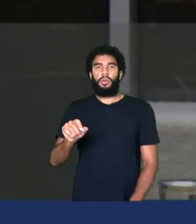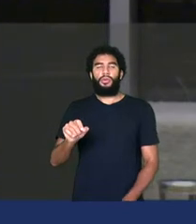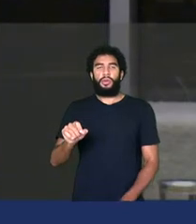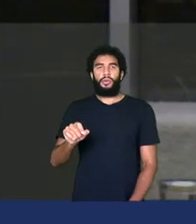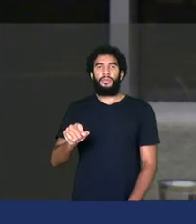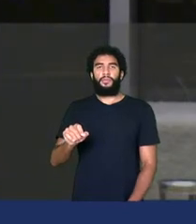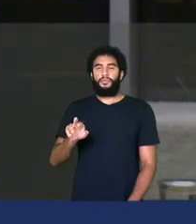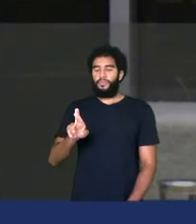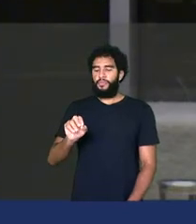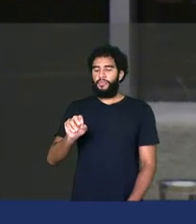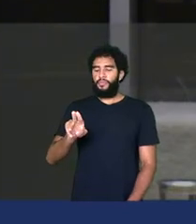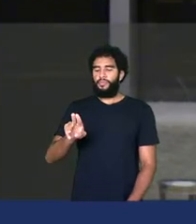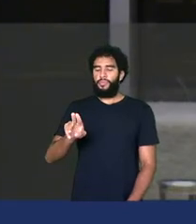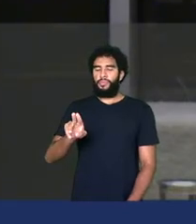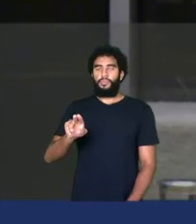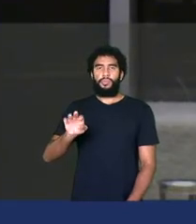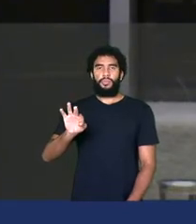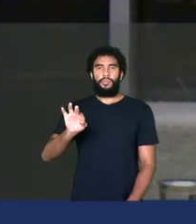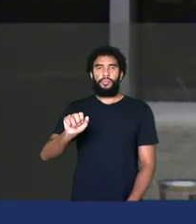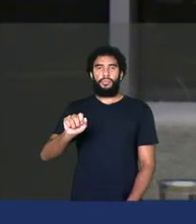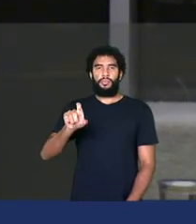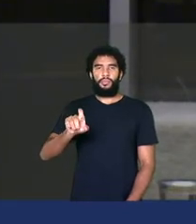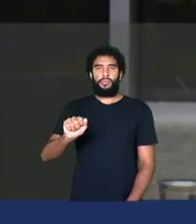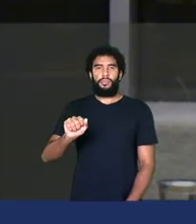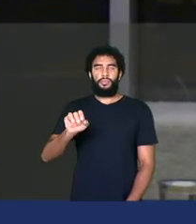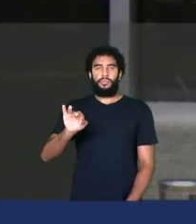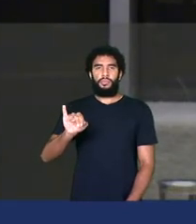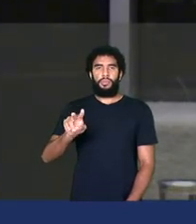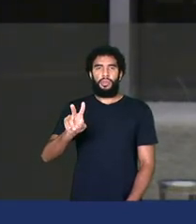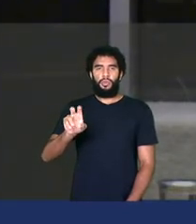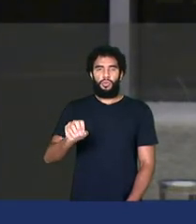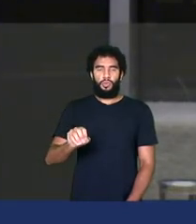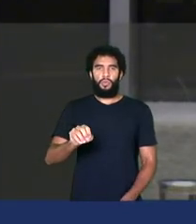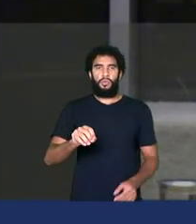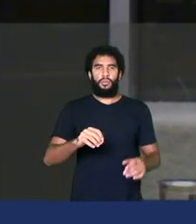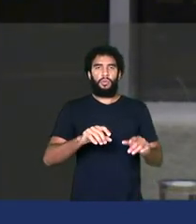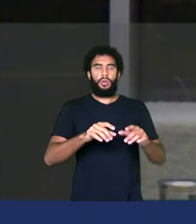COMO ROL TAX TAXATIVO. ROL TAXATIVO PARA OS PLANOS DE SAÚDE. NÓS SABEMOS QUE O SISTEMA ÚNICO DE SAÚDE TEM